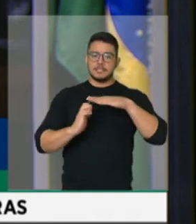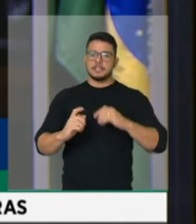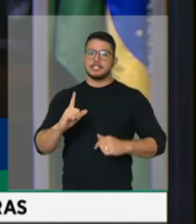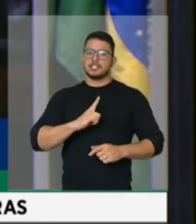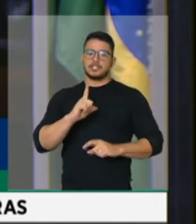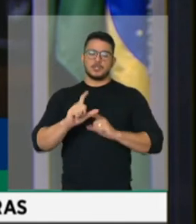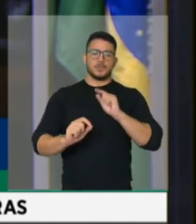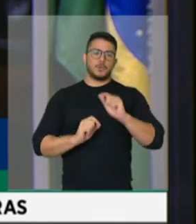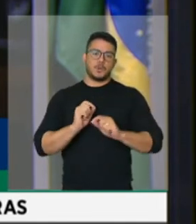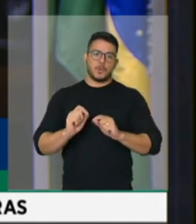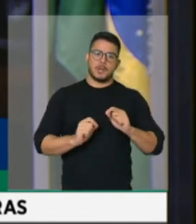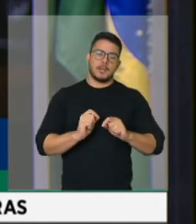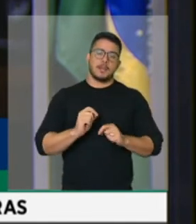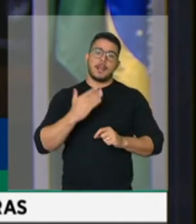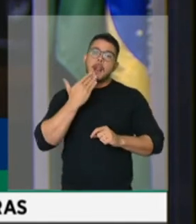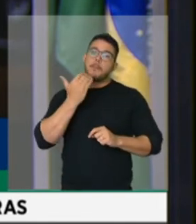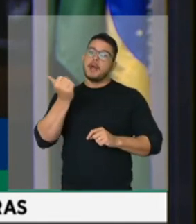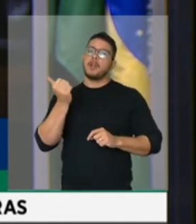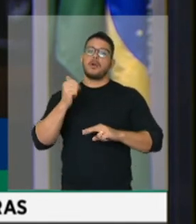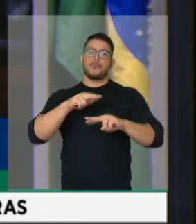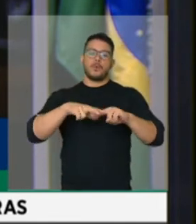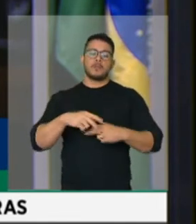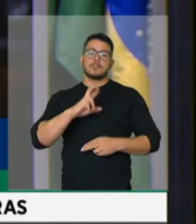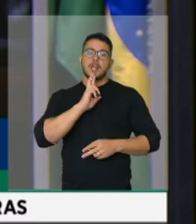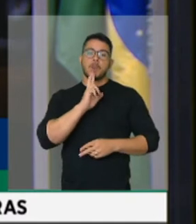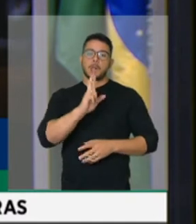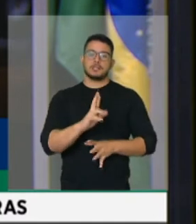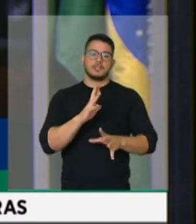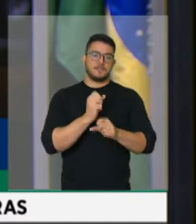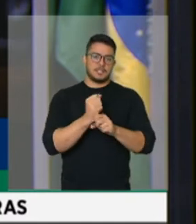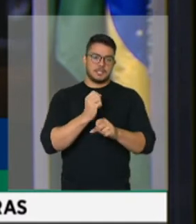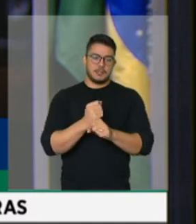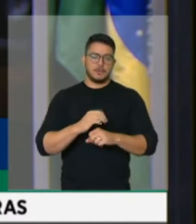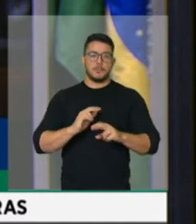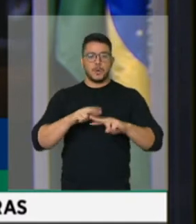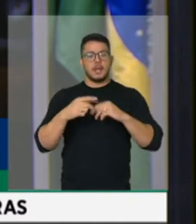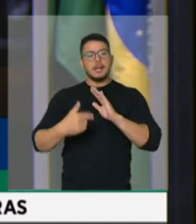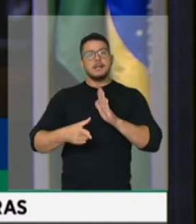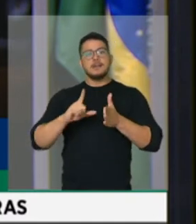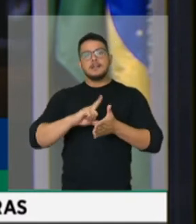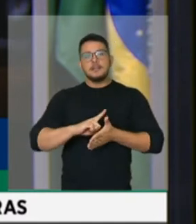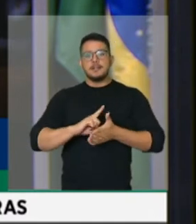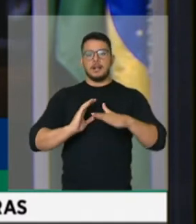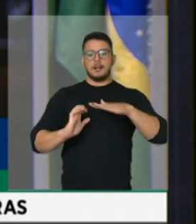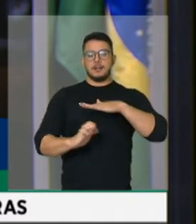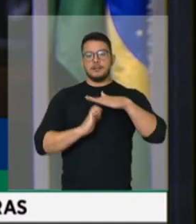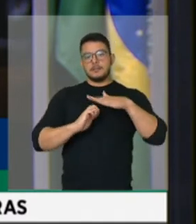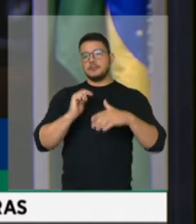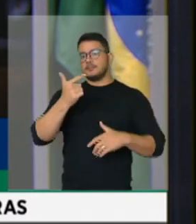SUFICIENTE PARA REMUNERAR MAGNITUDE DA OPERAÇÃO QUE INVIABILIZARIA TAMBÉM ESSA HIPÓTESE. POR OUTRO LADO POSSIBILIDADE DE VENDA DE